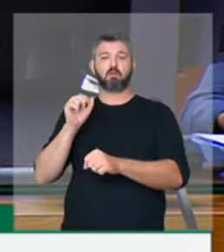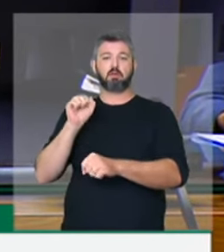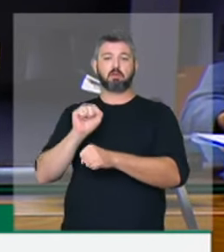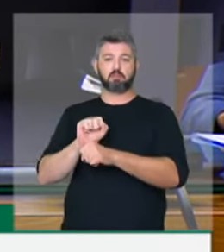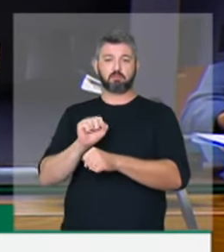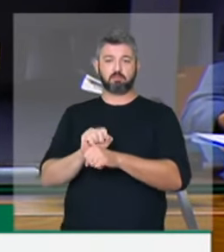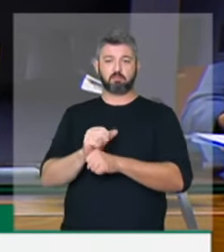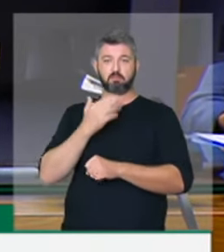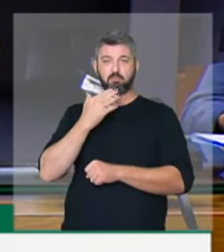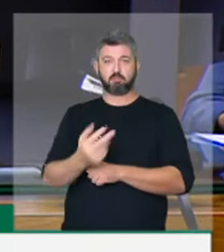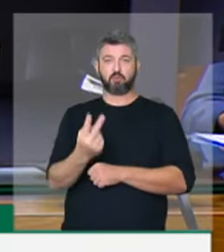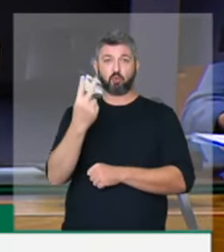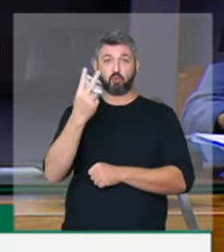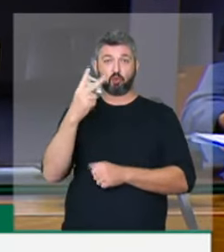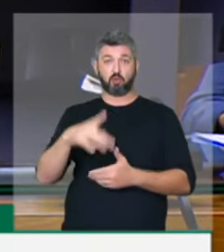COMPROMETI QUANDO SENTEI É